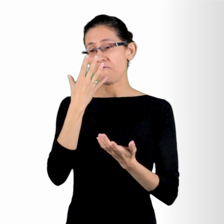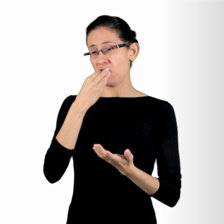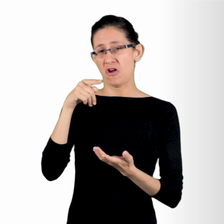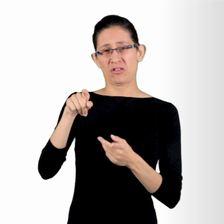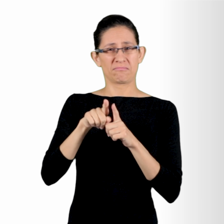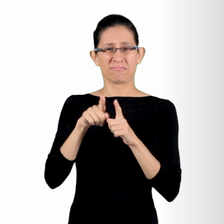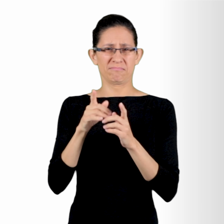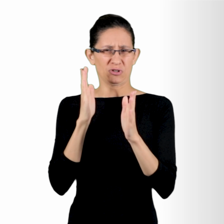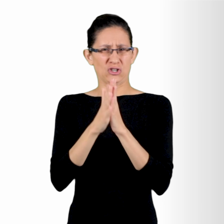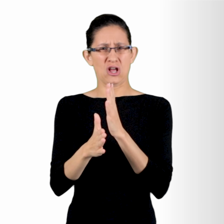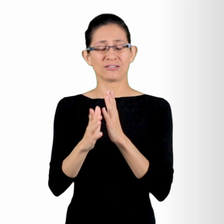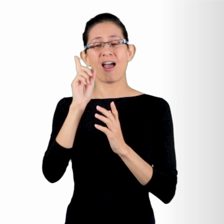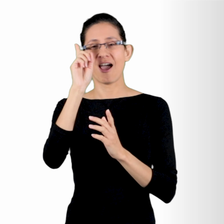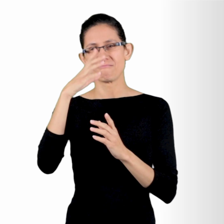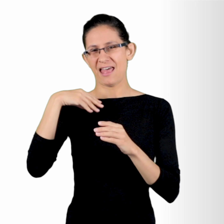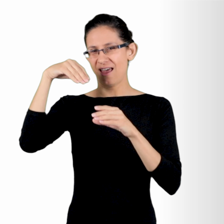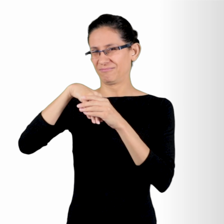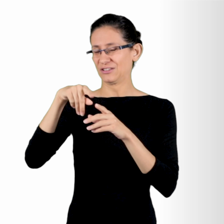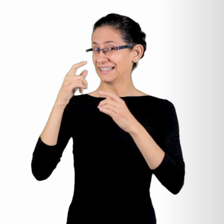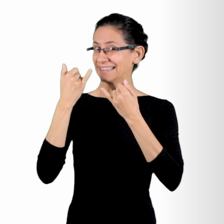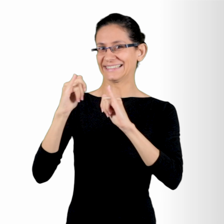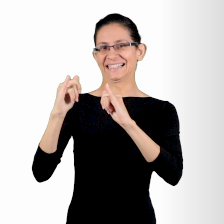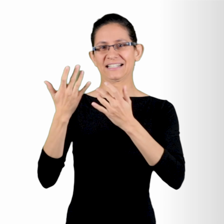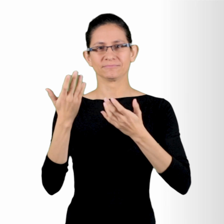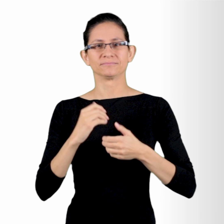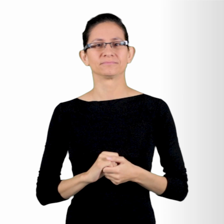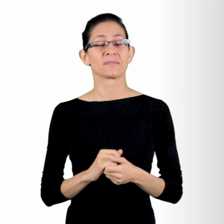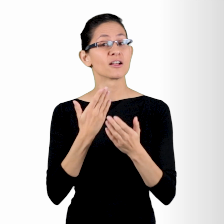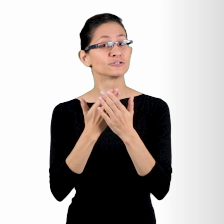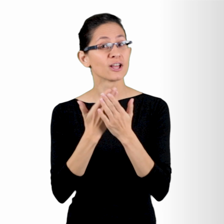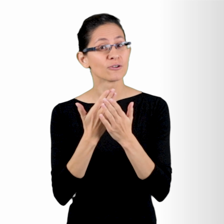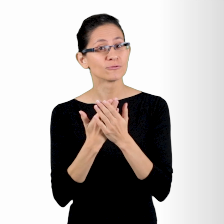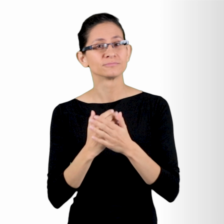Wydaje się to oczywiste, jednak jest to złożone. Dlaczego?